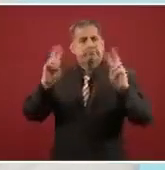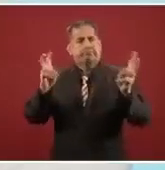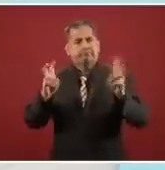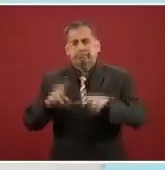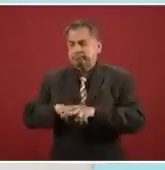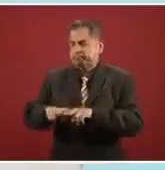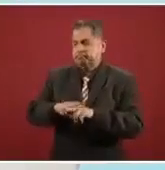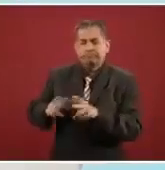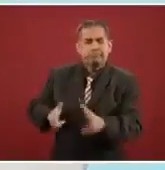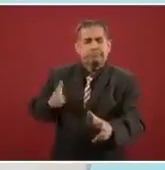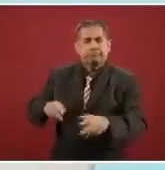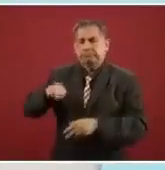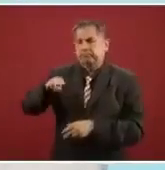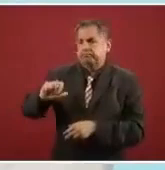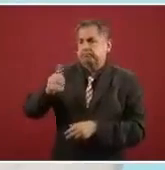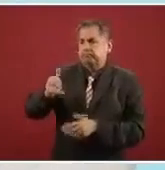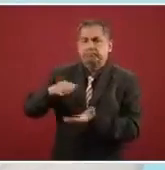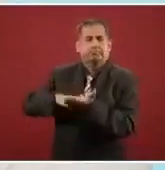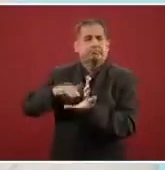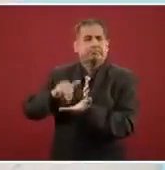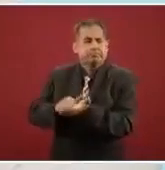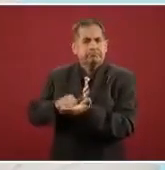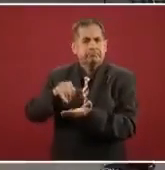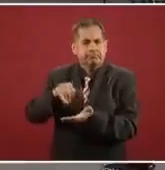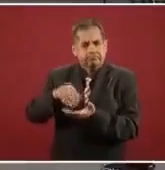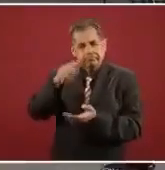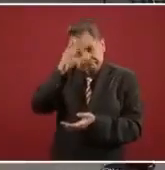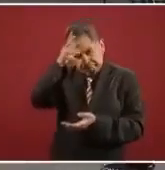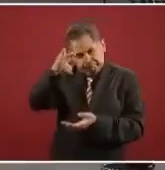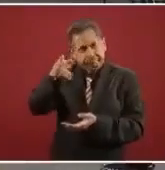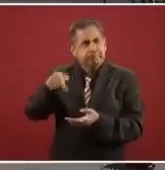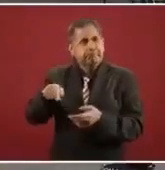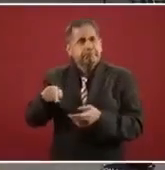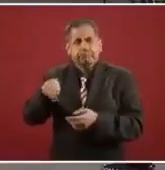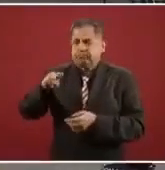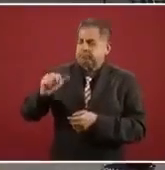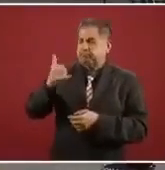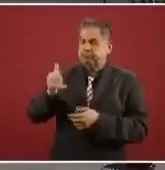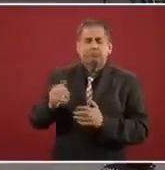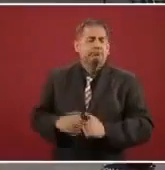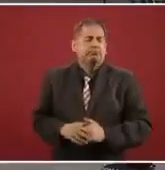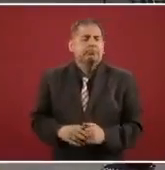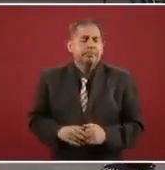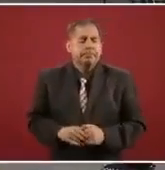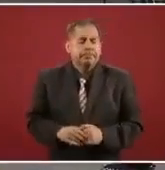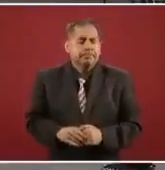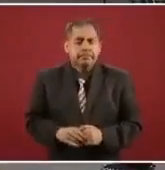ha sido el principal resultado de este importante proceso en el que han participado nuestras